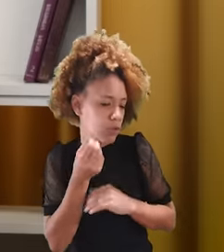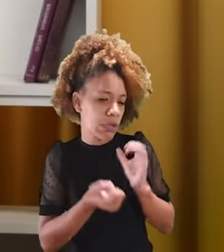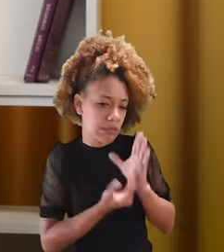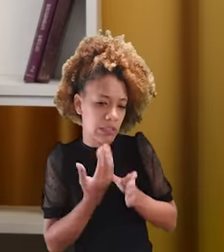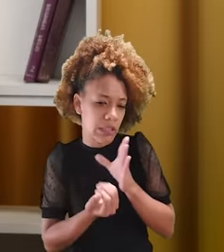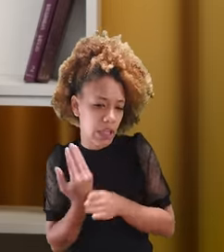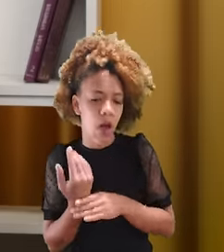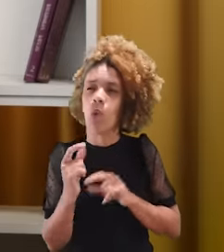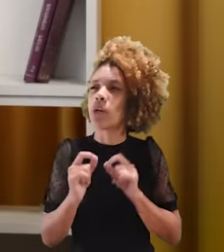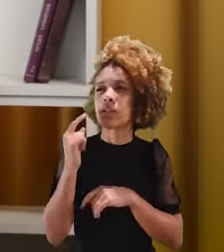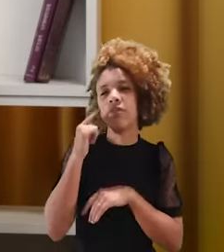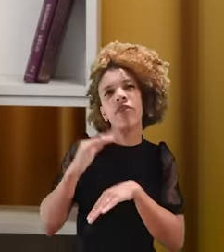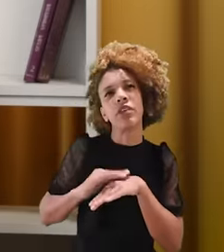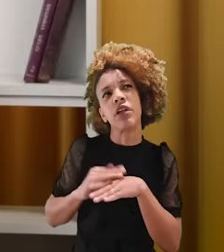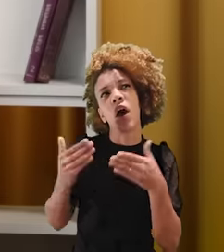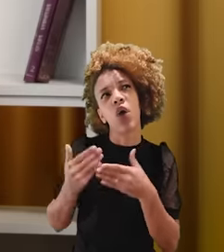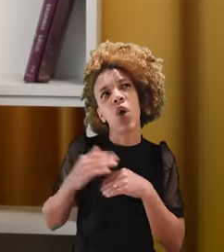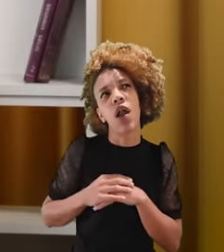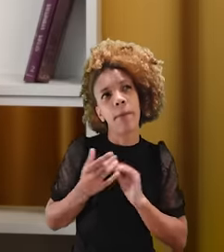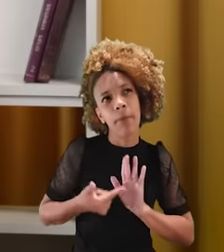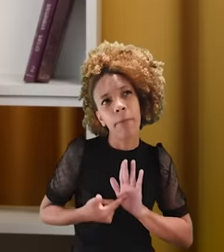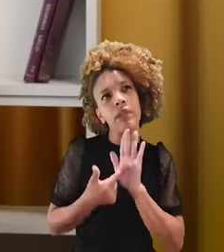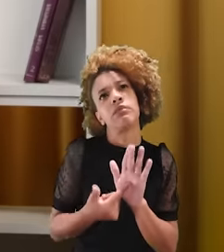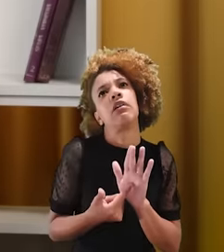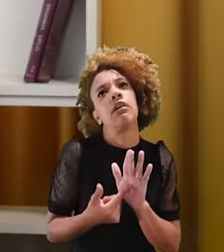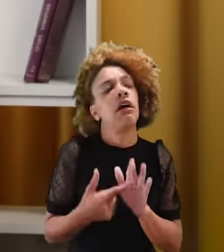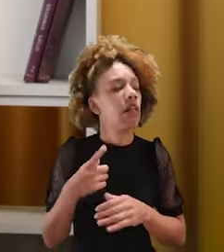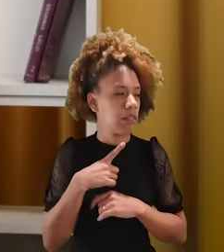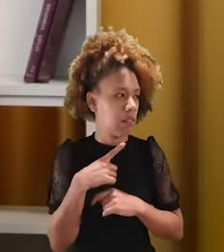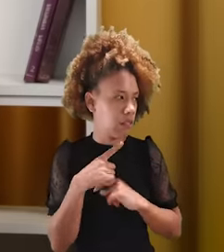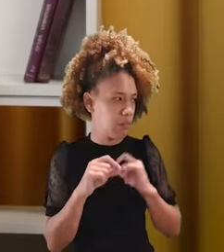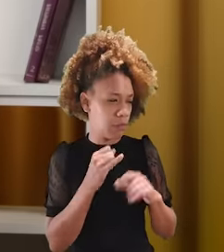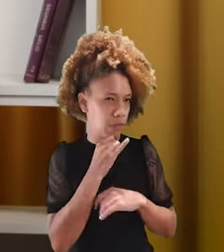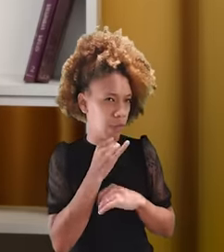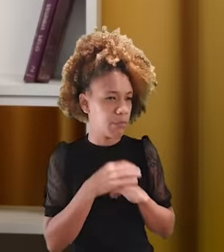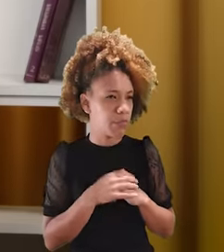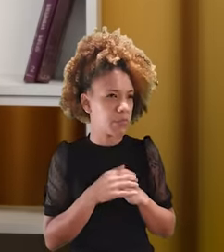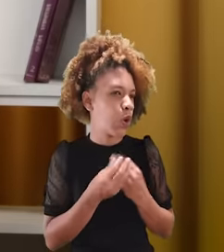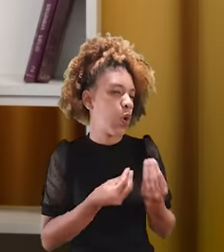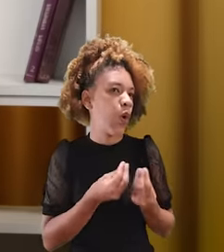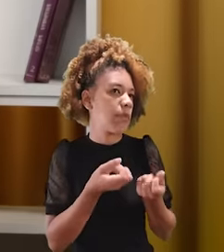o que que eu tenho que fazer agora para aparecer você tem essa essa como é que eu posso dizer Esse